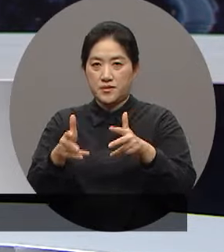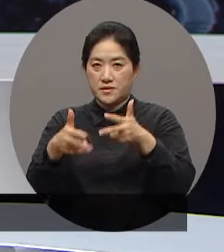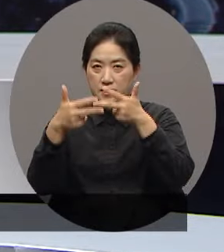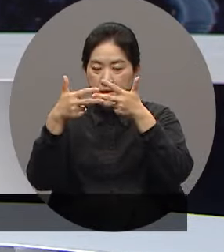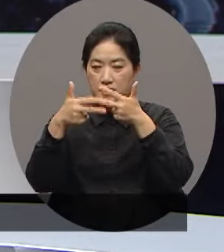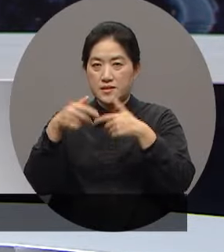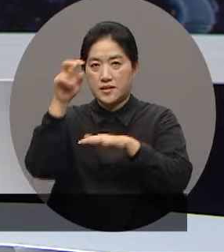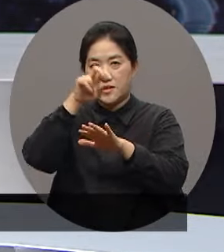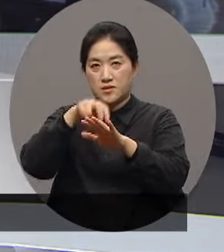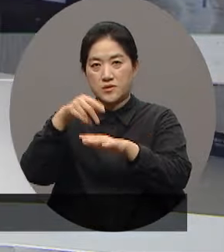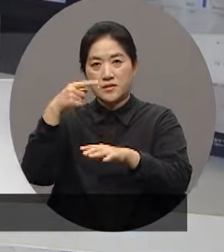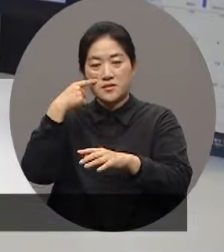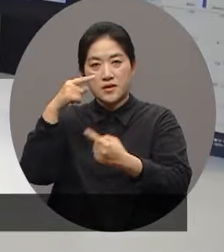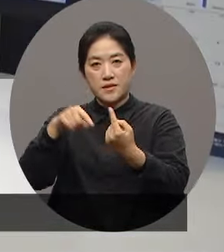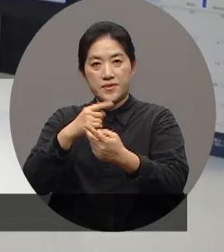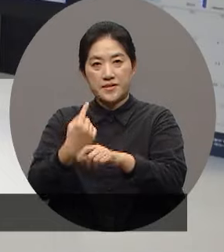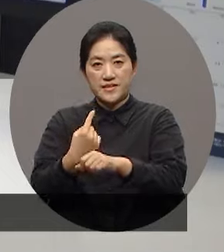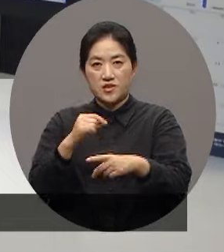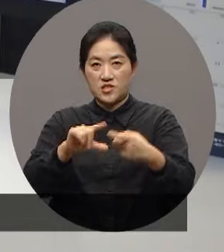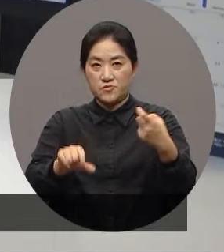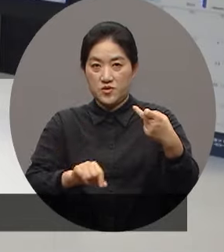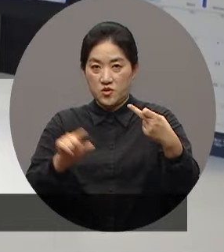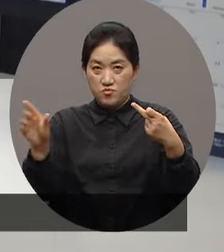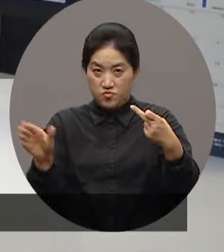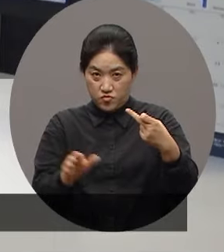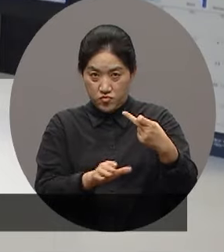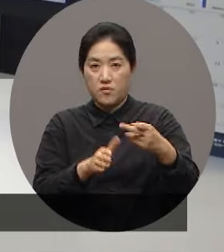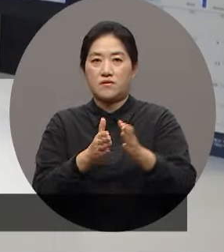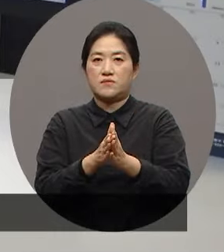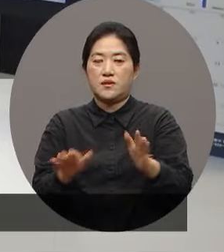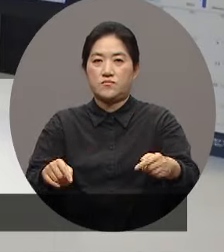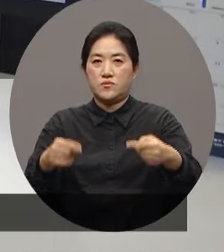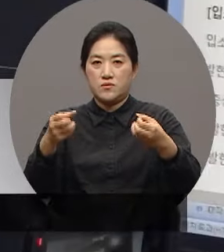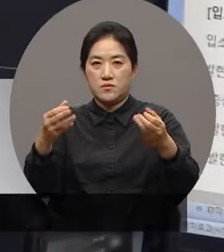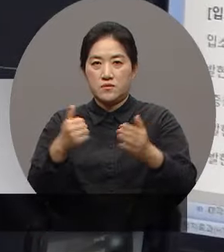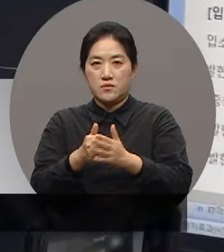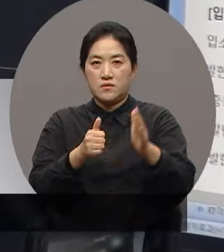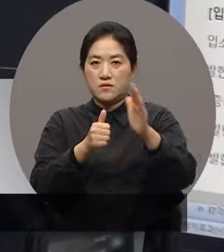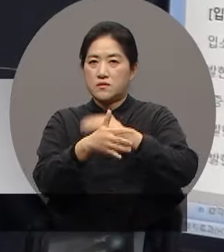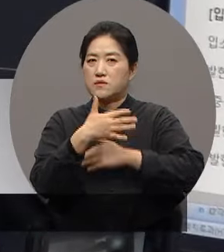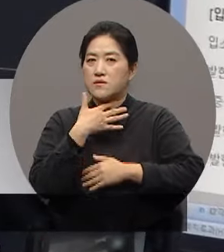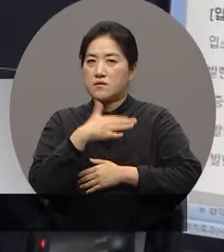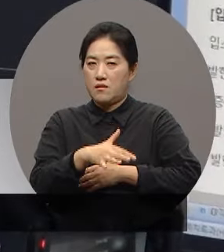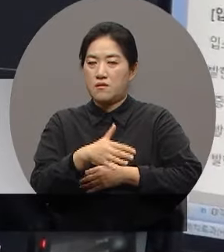비대면 진료 시범 사업이 지난해 12월부터 확대 운영됨에 따라 이번 설 연휴 기간